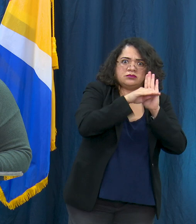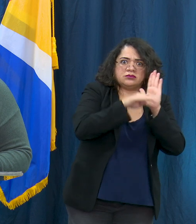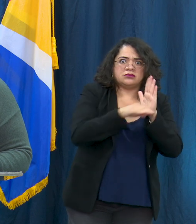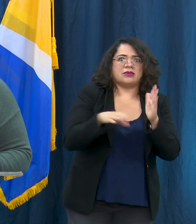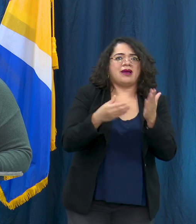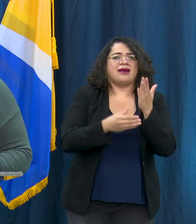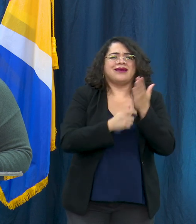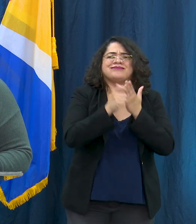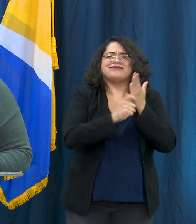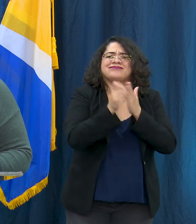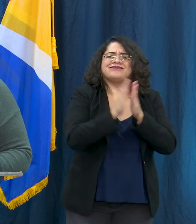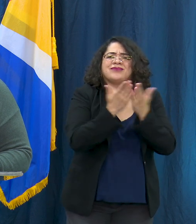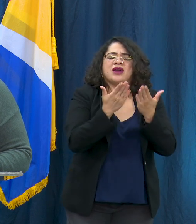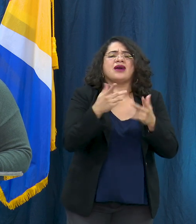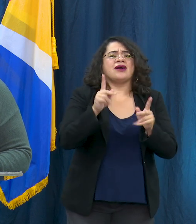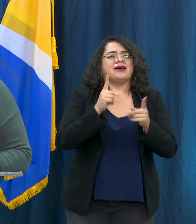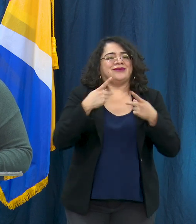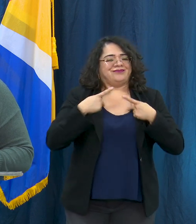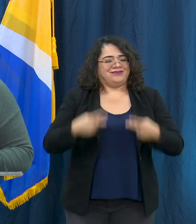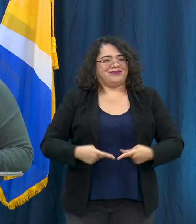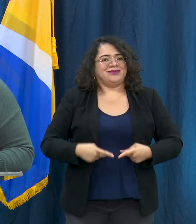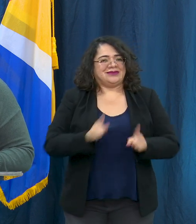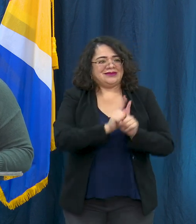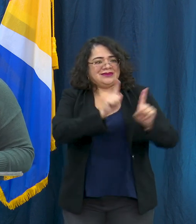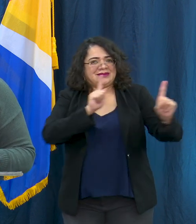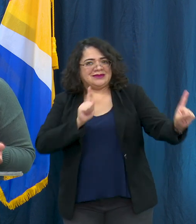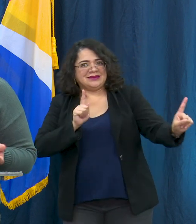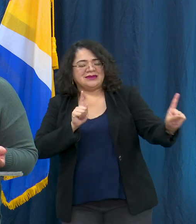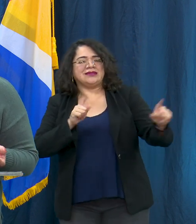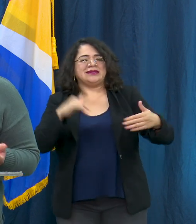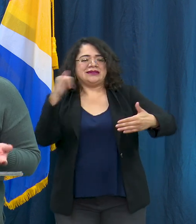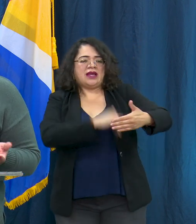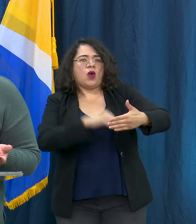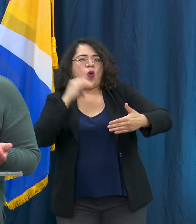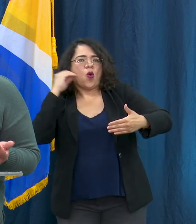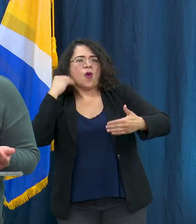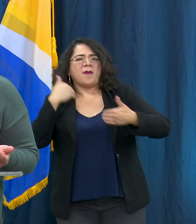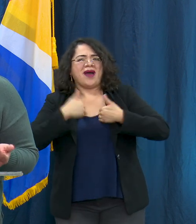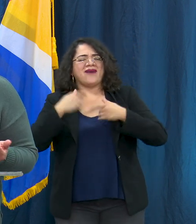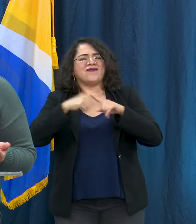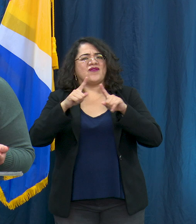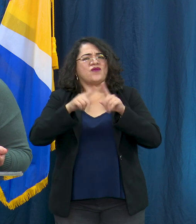la orden de salud masa gun analog are so las em presses tienen oportunidad para